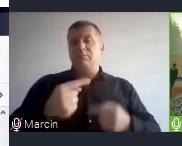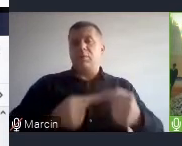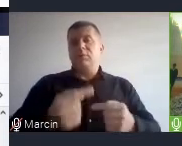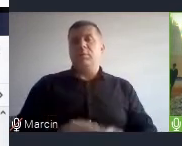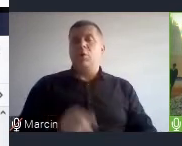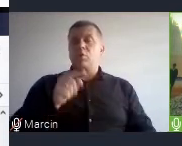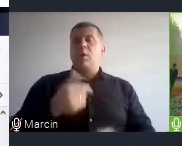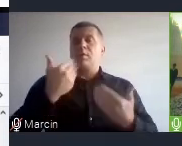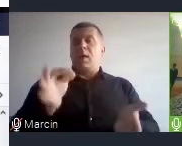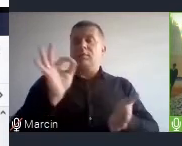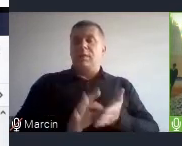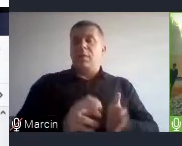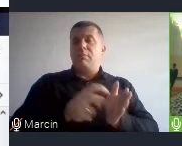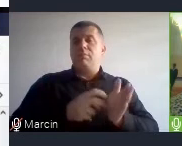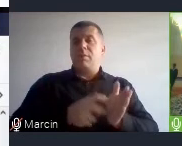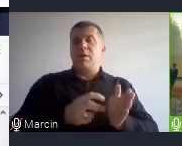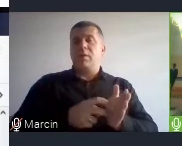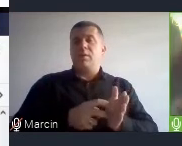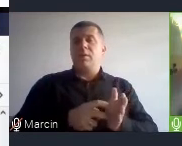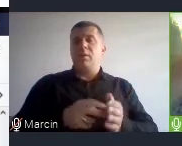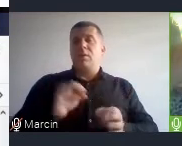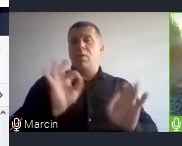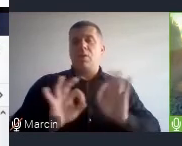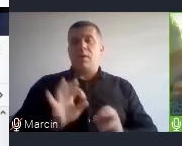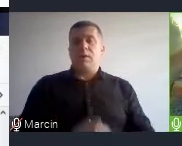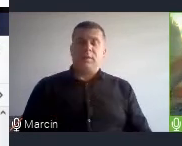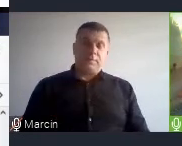To zapewni Państwu brak jakiejkolwiek korekty.